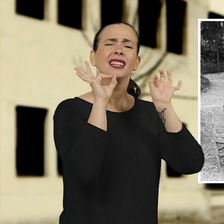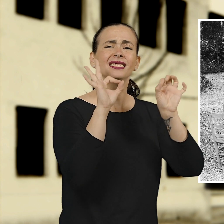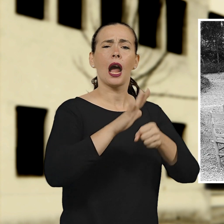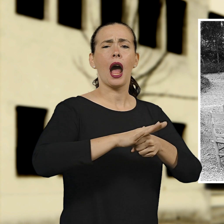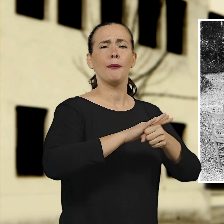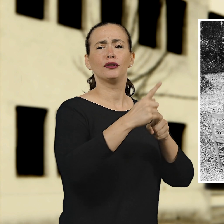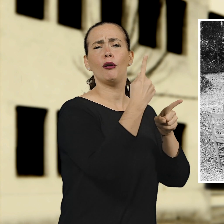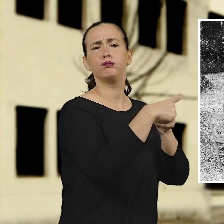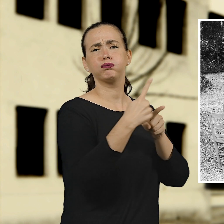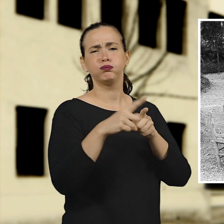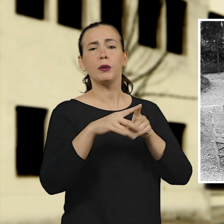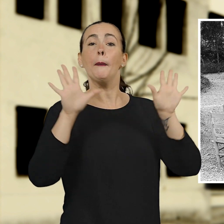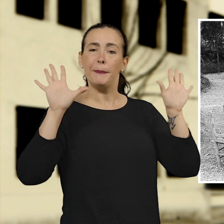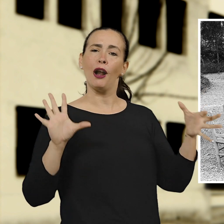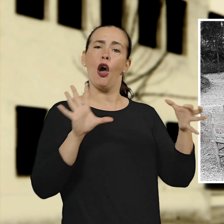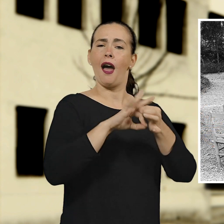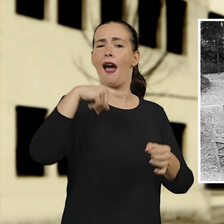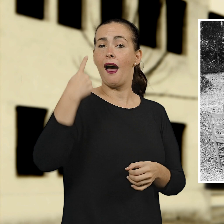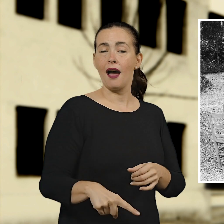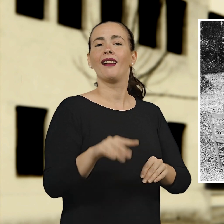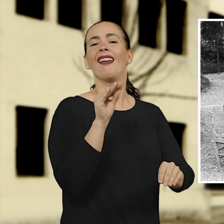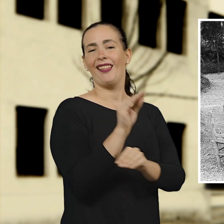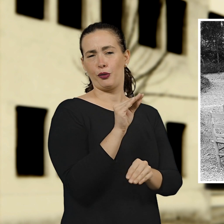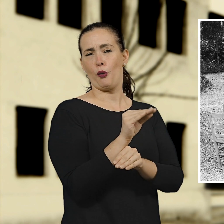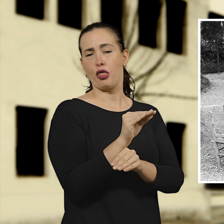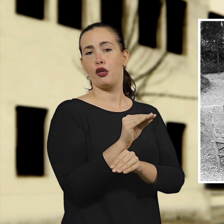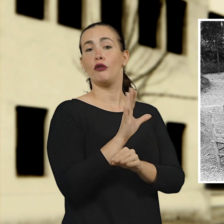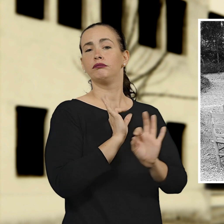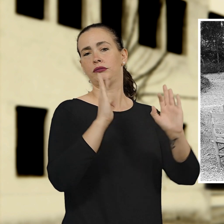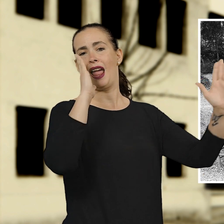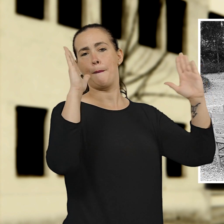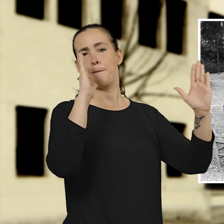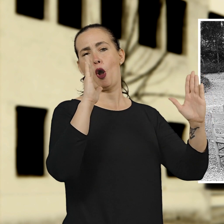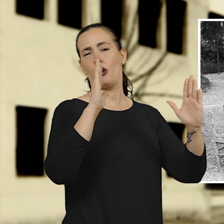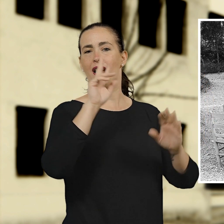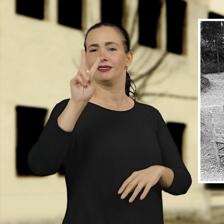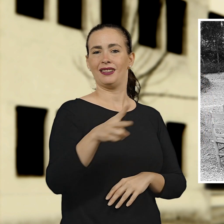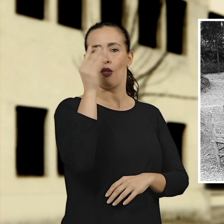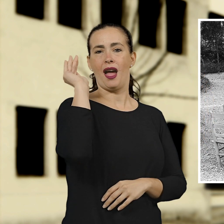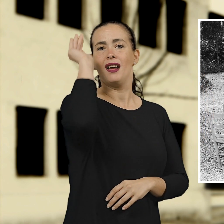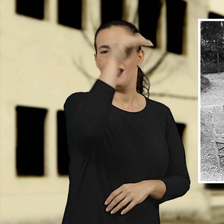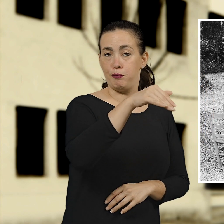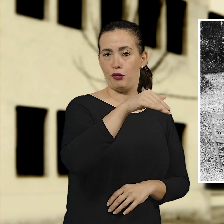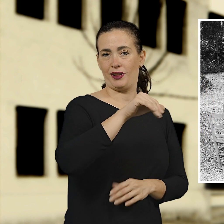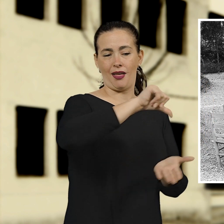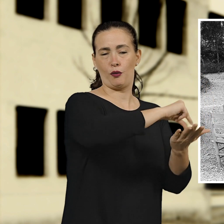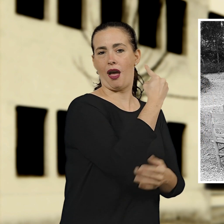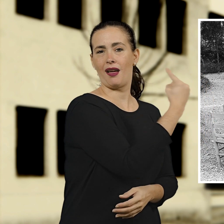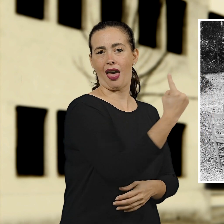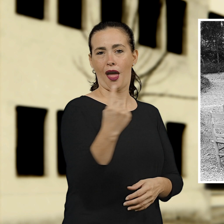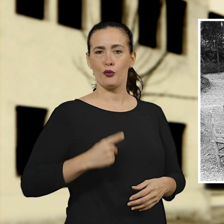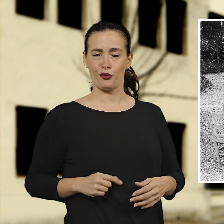relacionats amb diferents àmbits sobre el paper de l’educació durant el període de la Segona República als seus municipis.